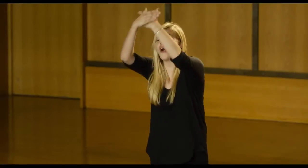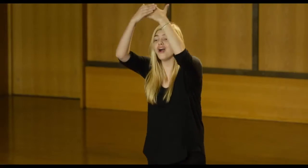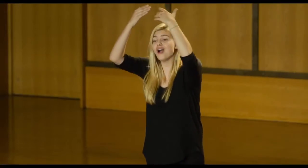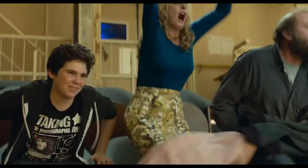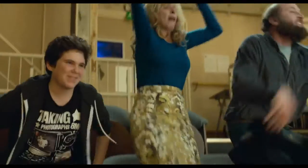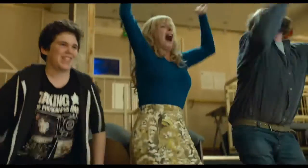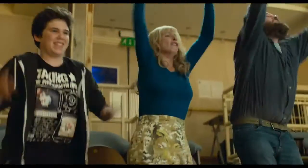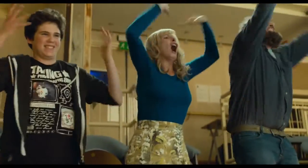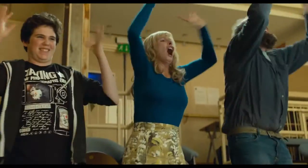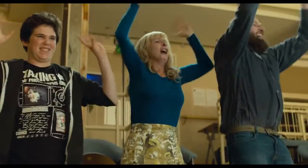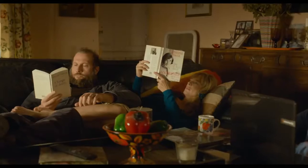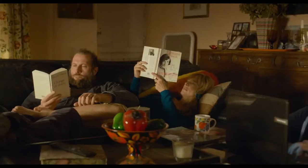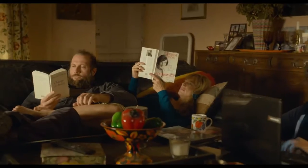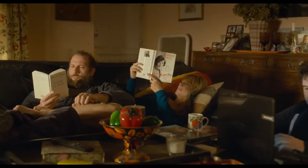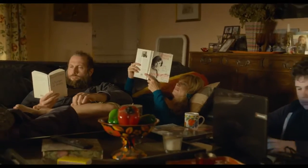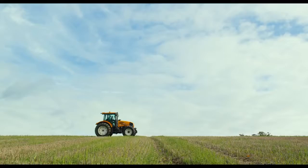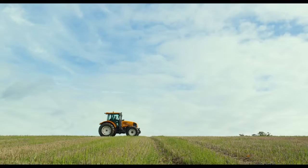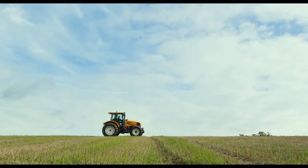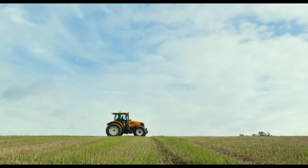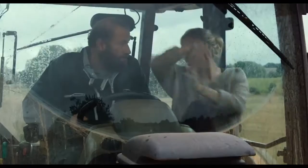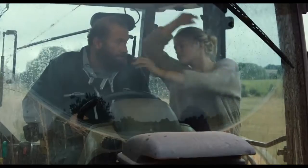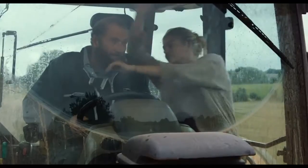(Dynamische Musik)